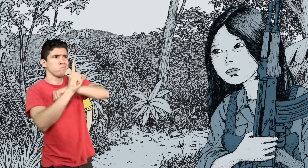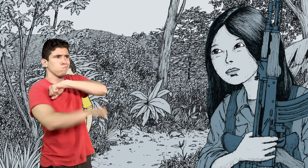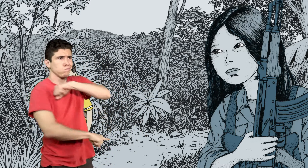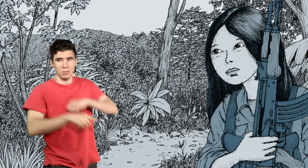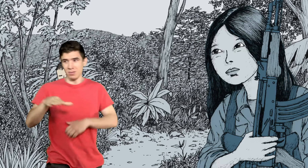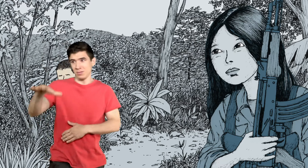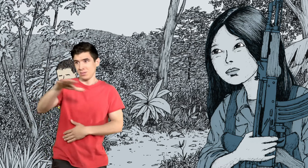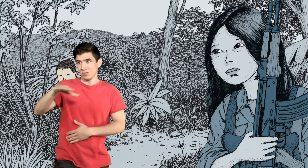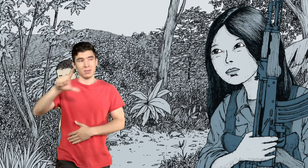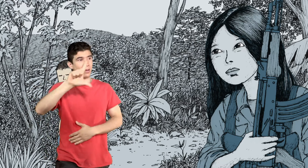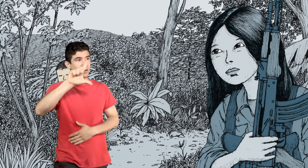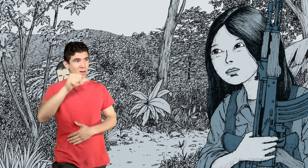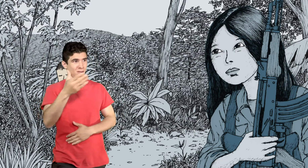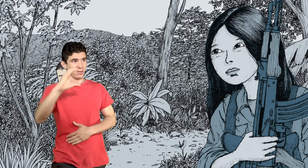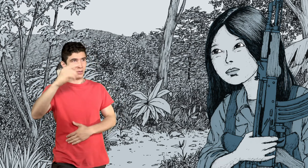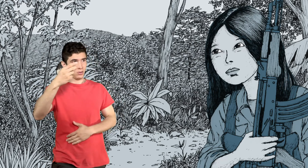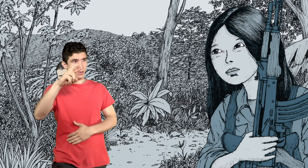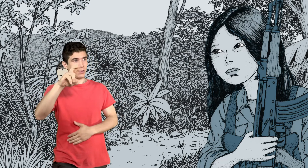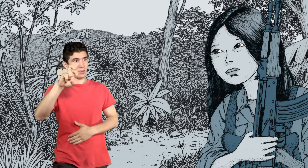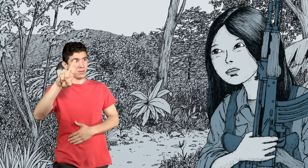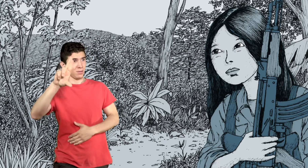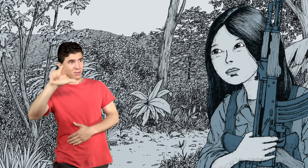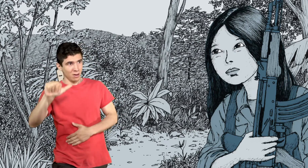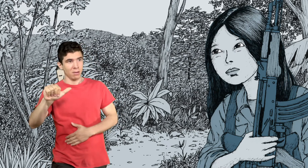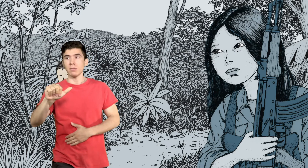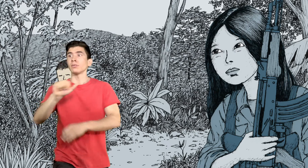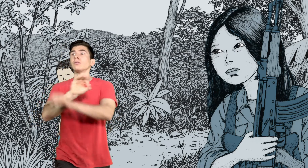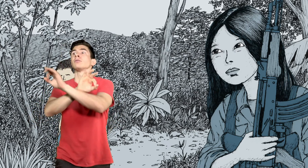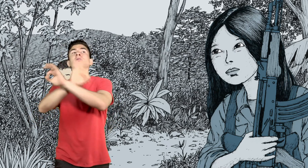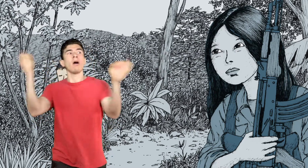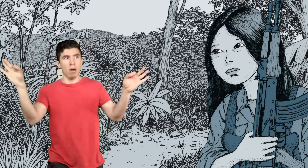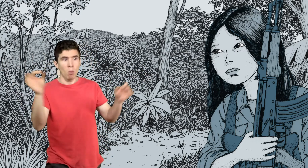mis papás se van a enojar y de castigo no nos van a llevar a La Chorrera